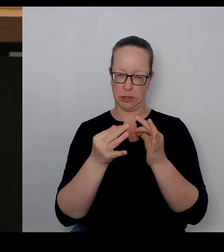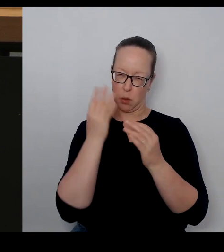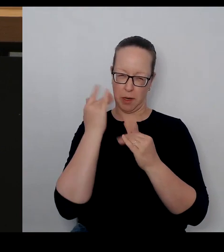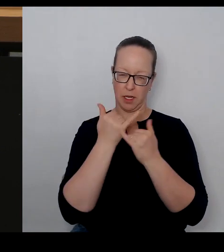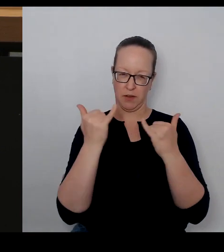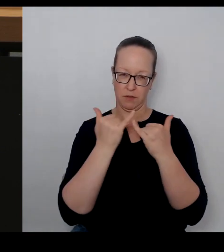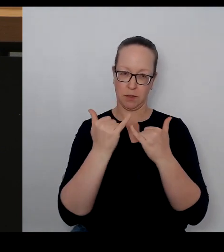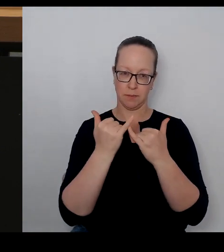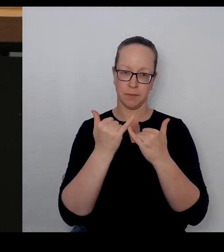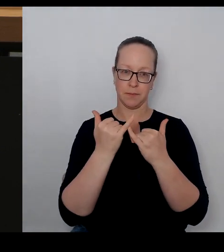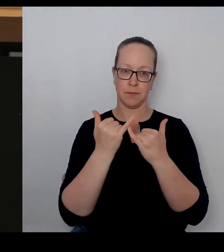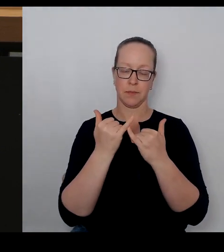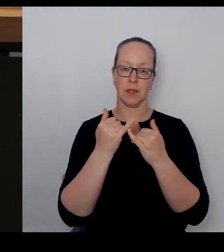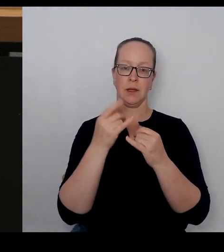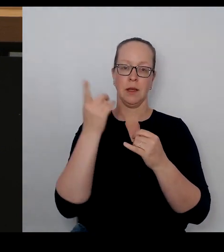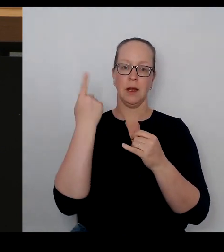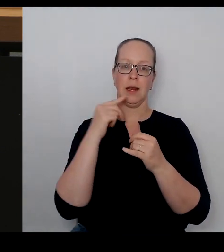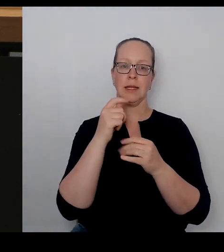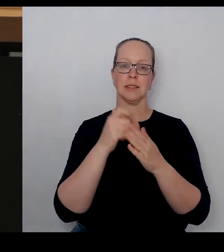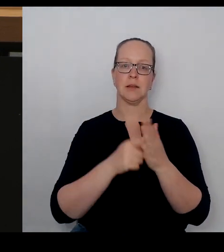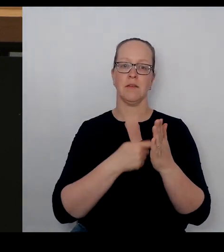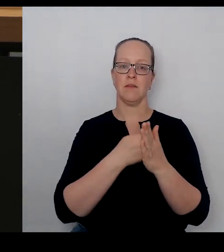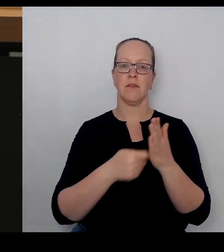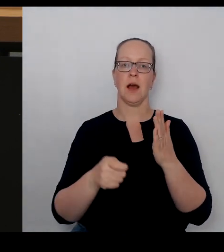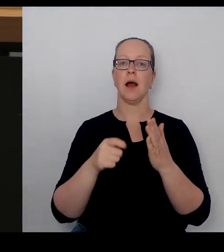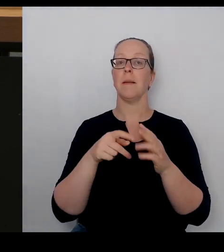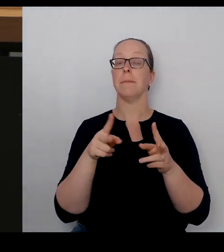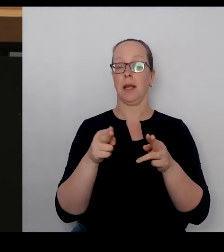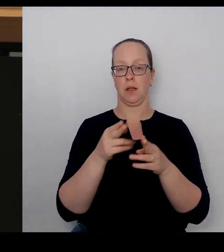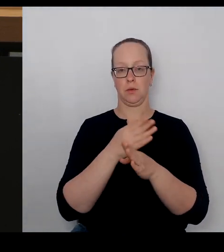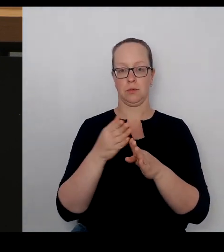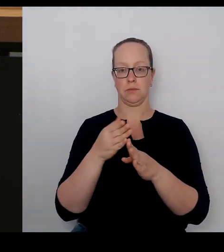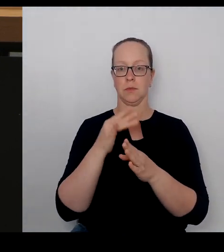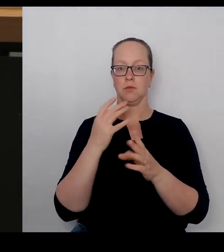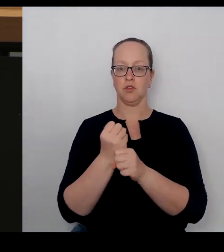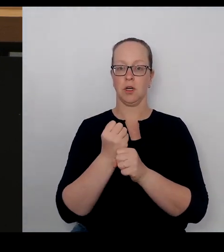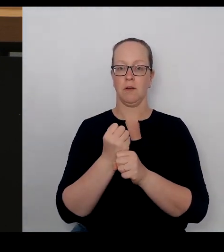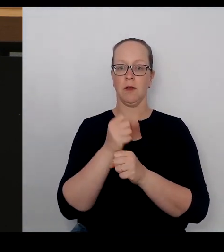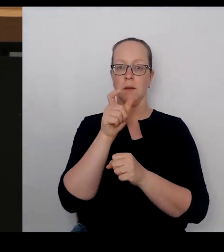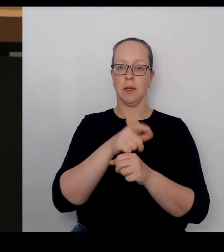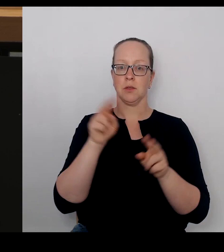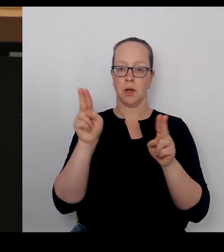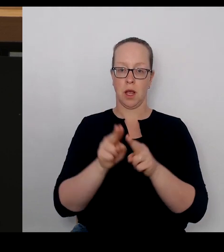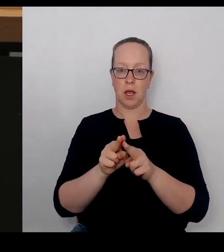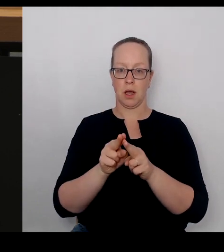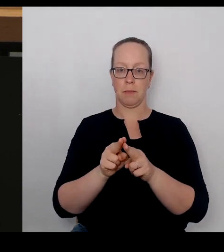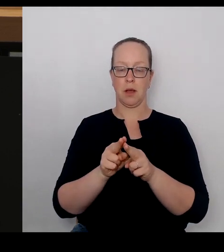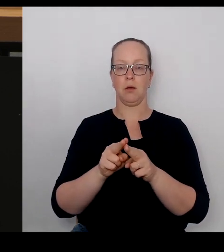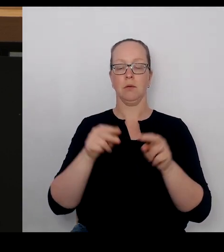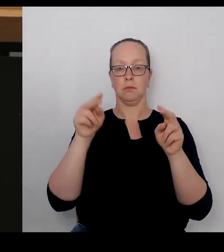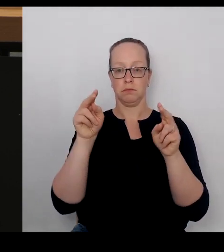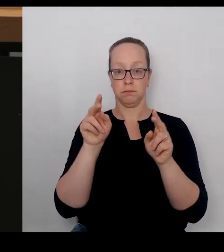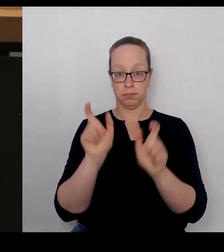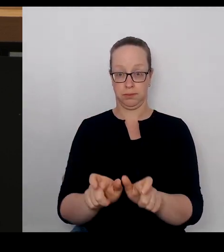die Stellenanzahl weiter zu erhöhen. Leider ist es nicht in gleichem Maße gelungen, die Stellen auch zu besetzen.